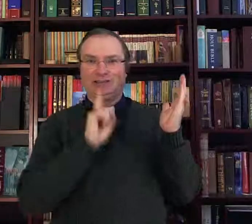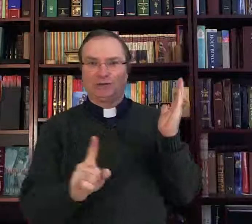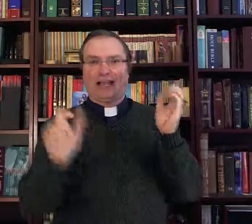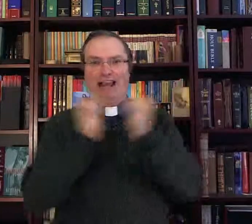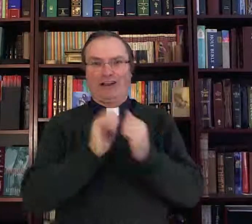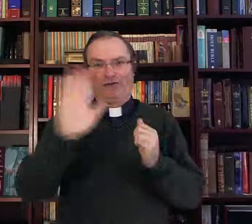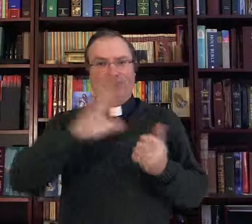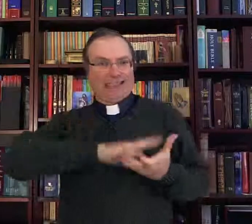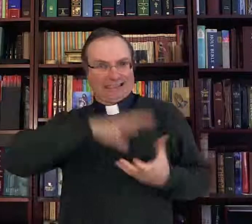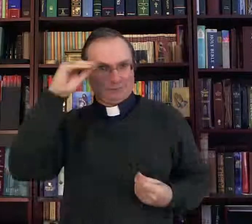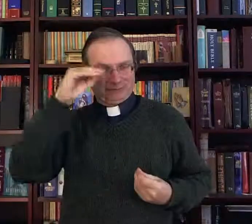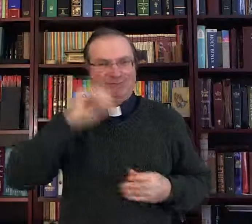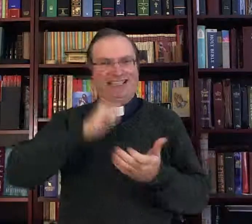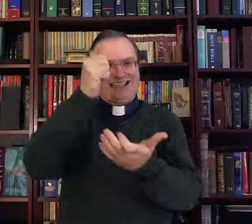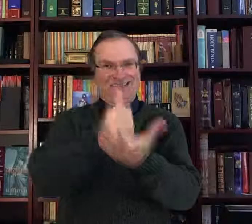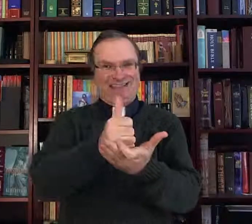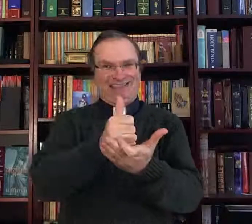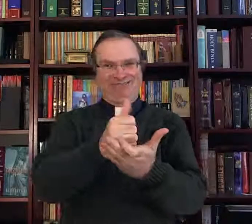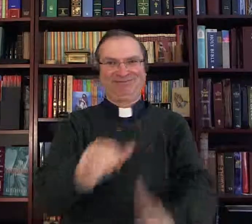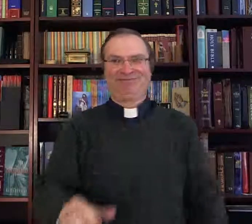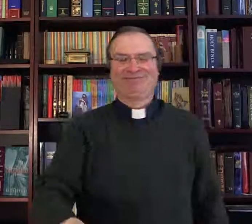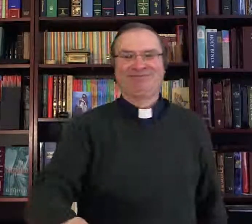soit avec votre esprit! Amen!